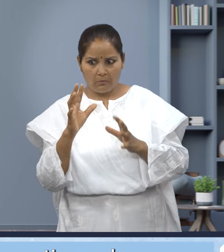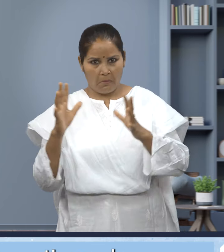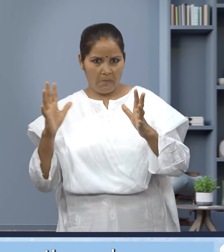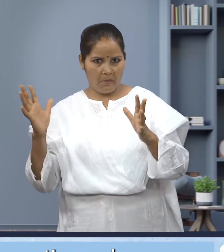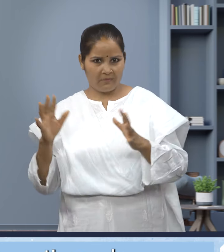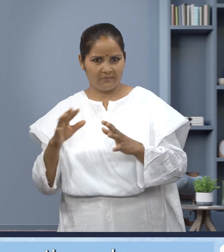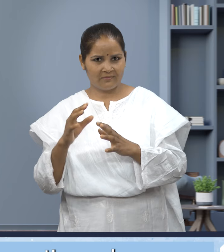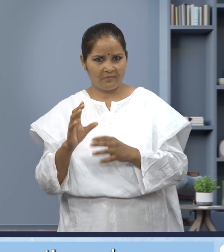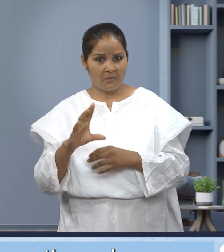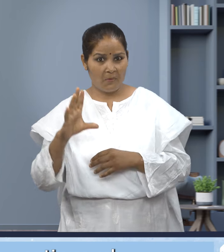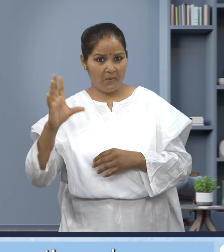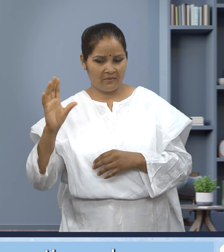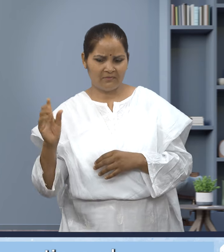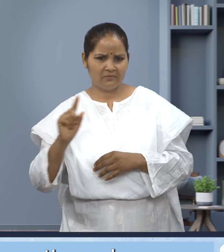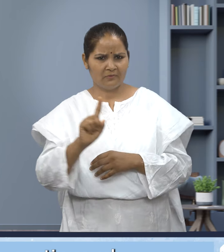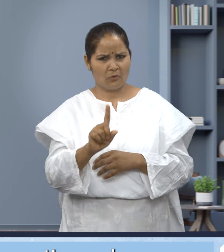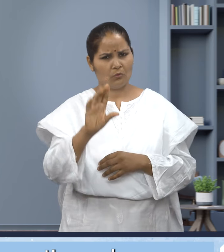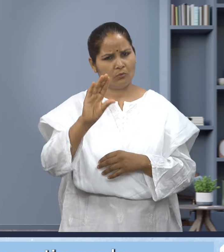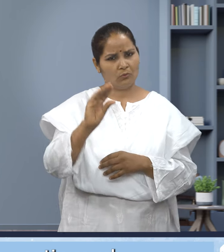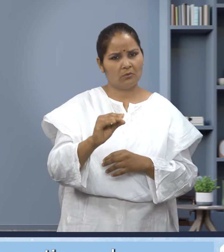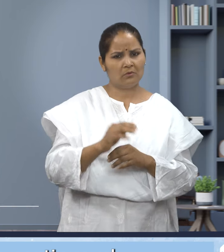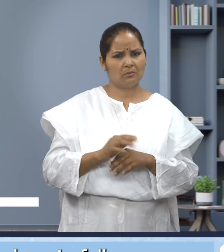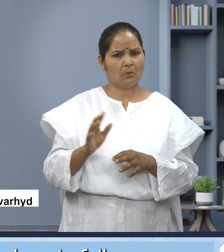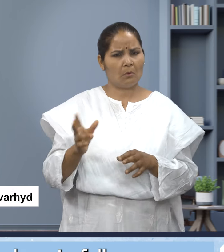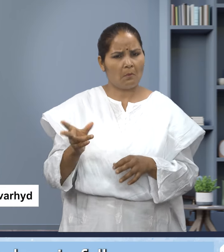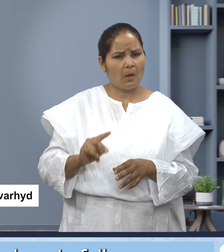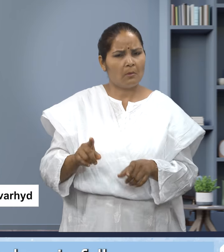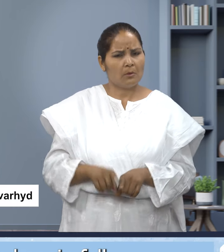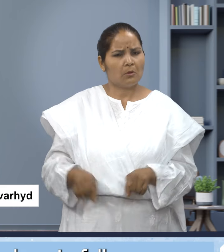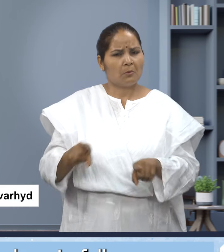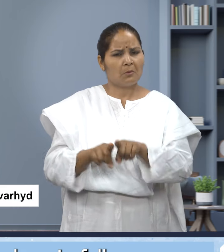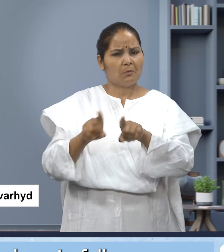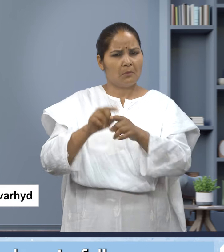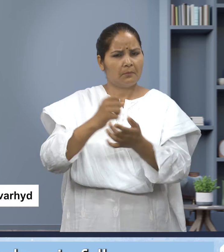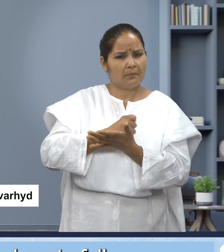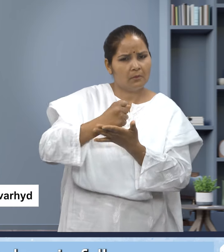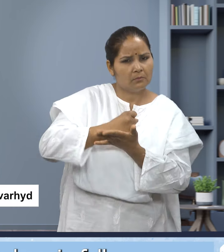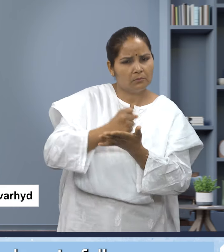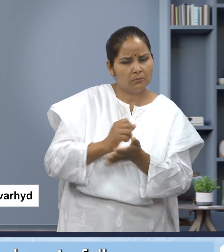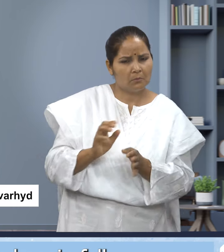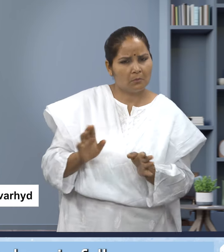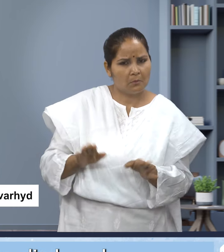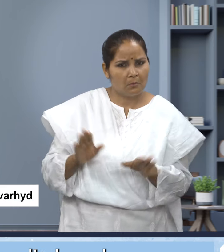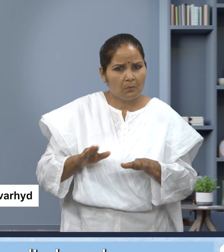అది నిరంతరం ప్రయత్నిస్తూనే ఉంది, అది పైకి ఎక్కుతుంది మళ్ళీ పడిపోతుంది,